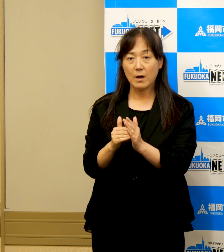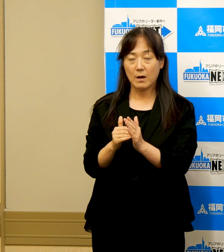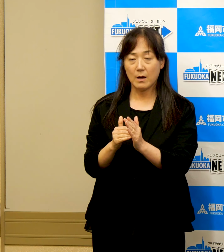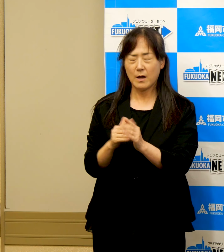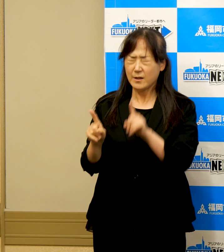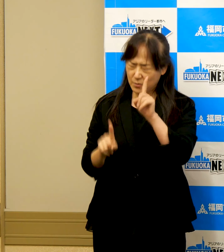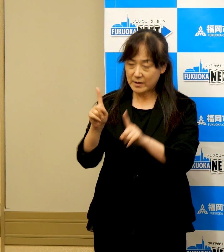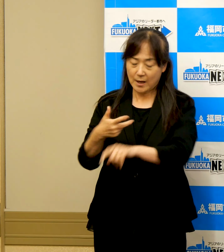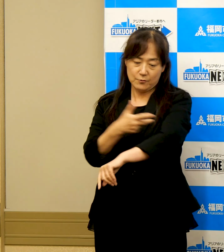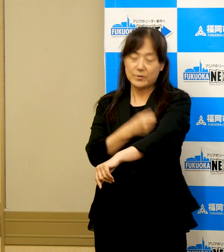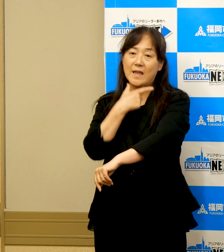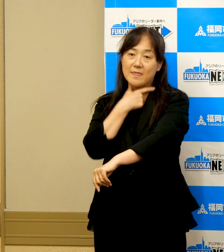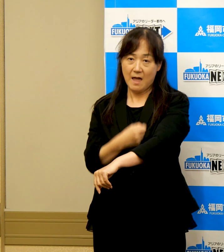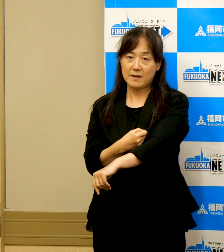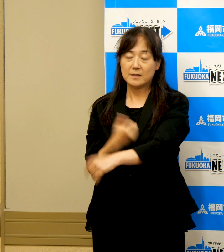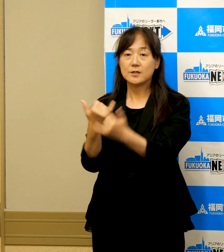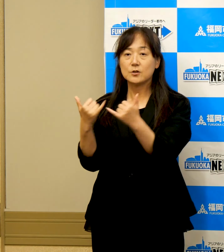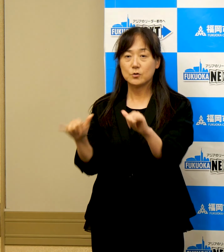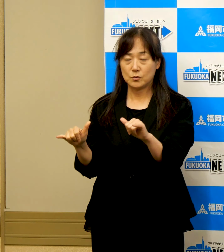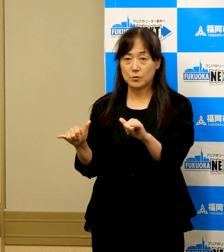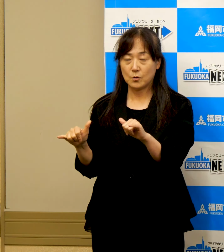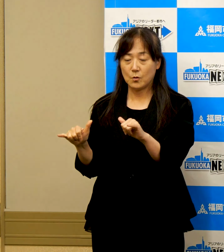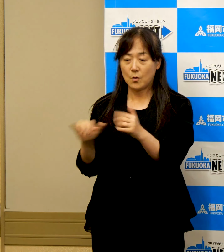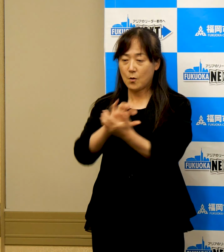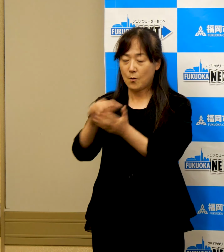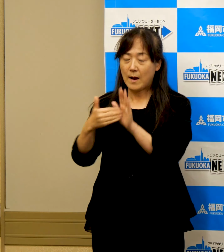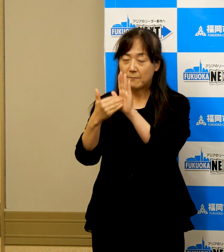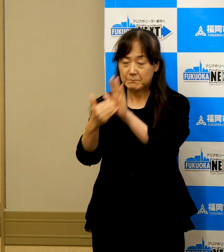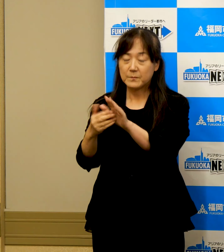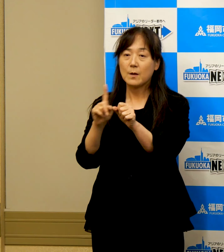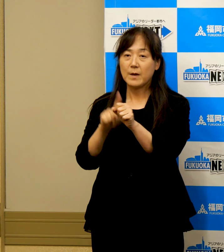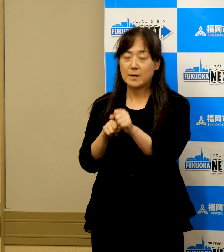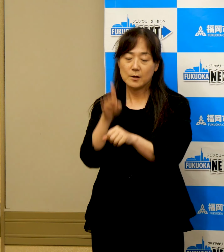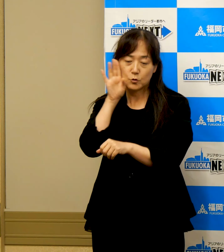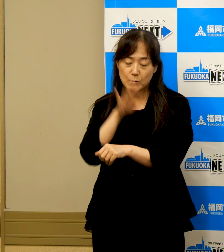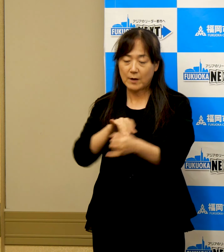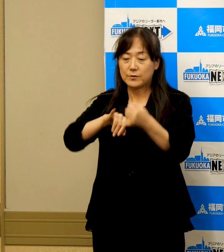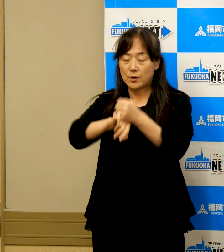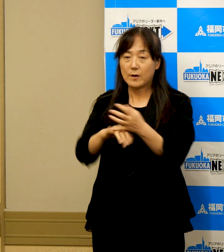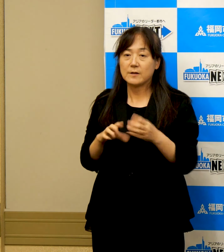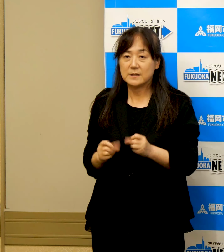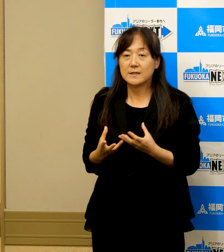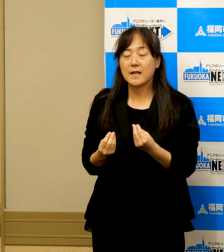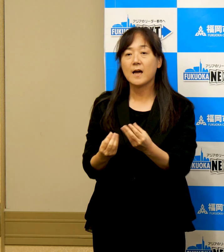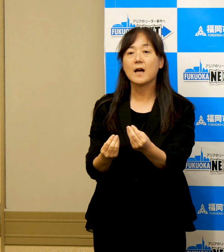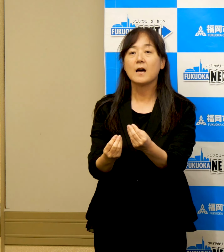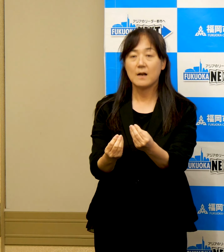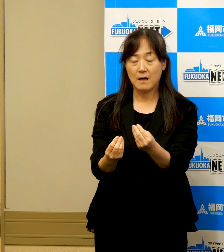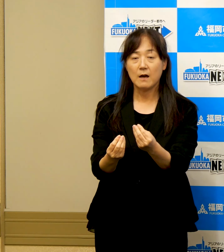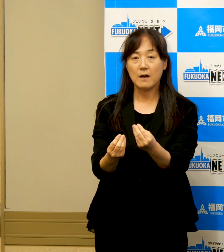とにかく受けたいという方を混乱なく うまく予約を取りながら